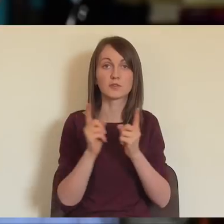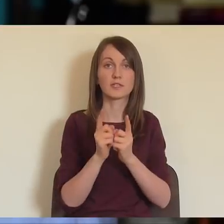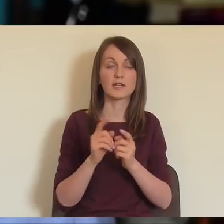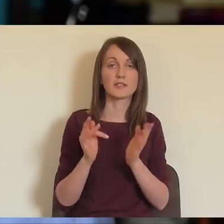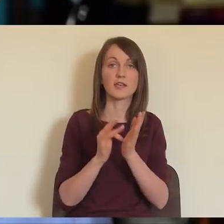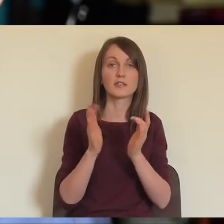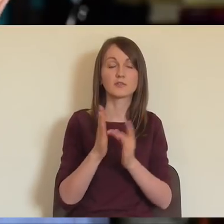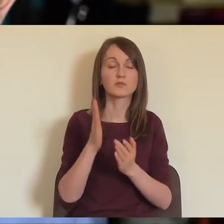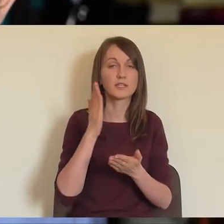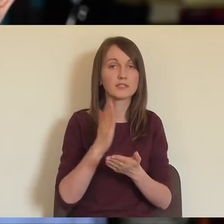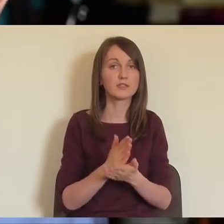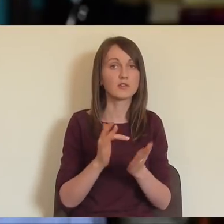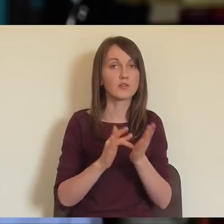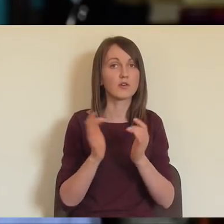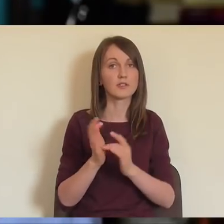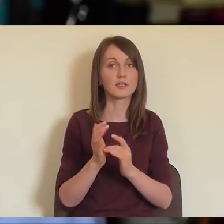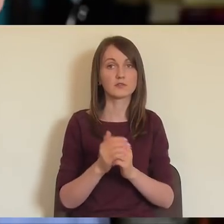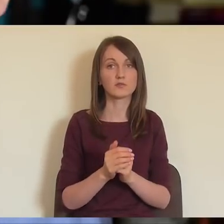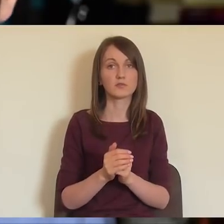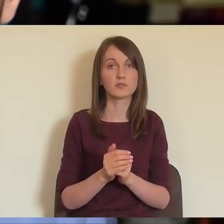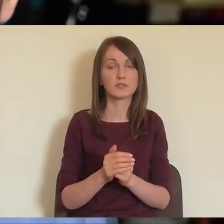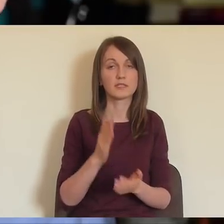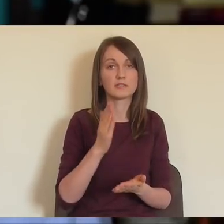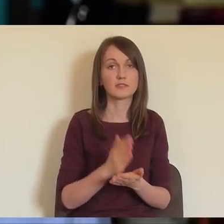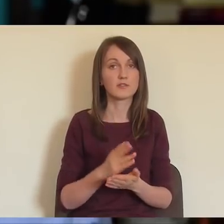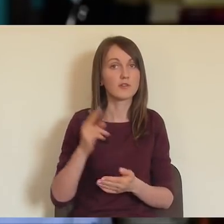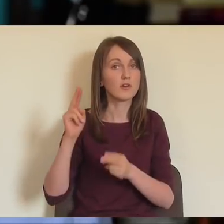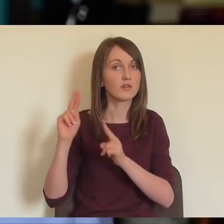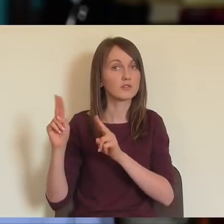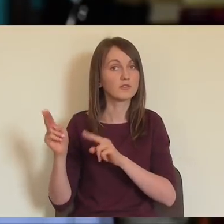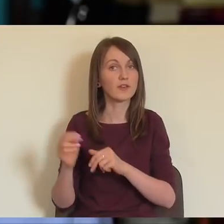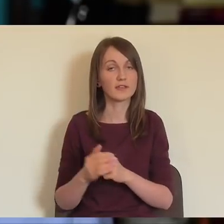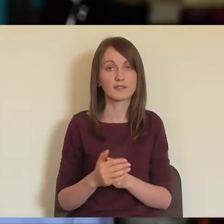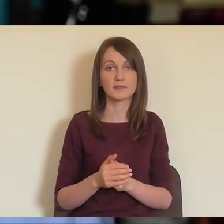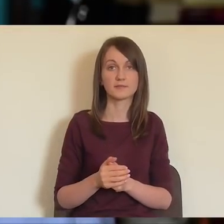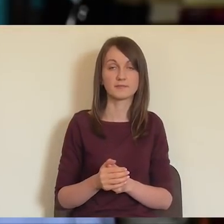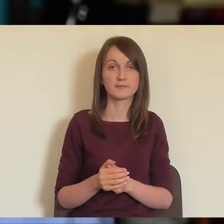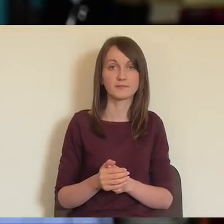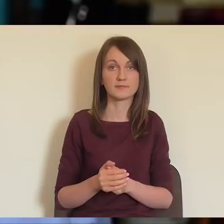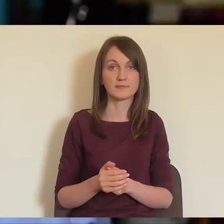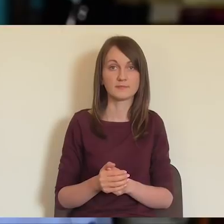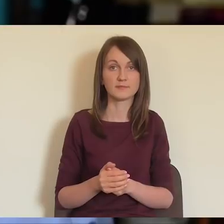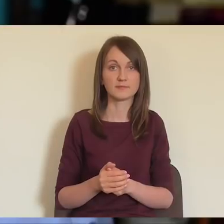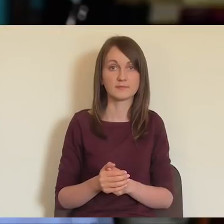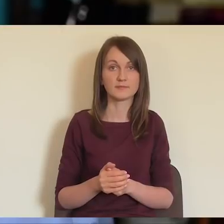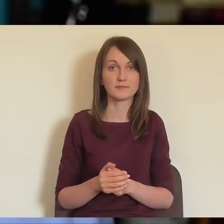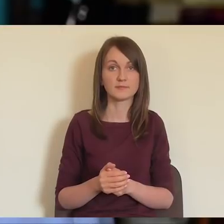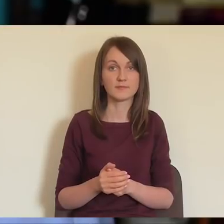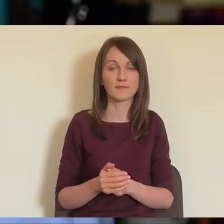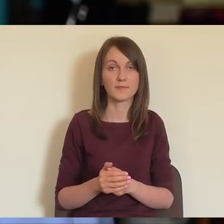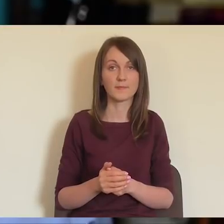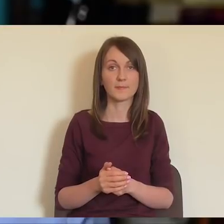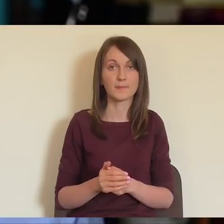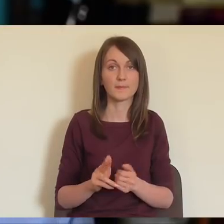Żeby to było spotkanie z Jezusem, to niech zostanie tylko On, czyli tylko dźwięk lub tylko wideo, jak kto woli.